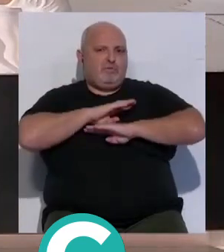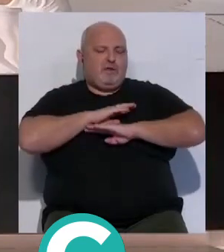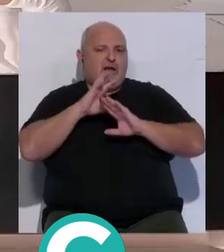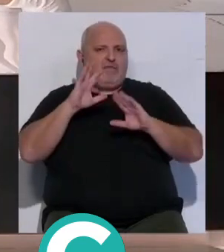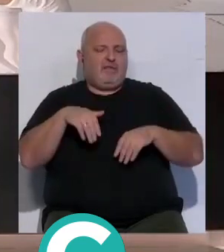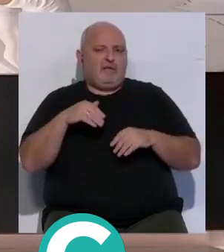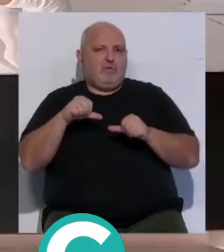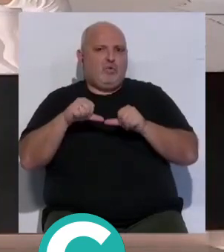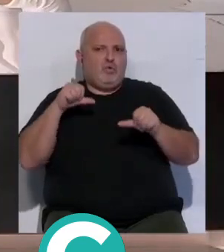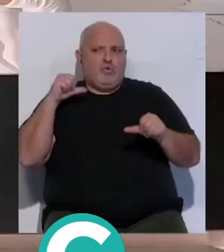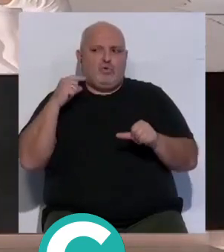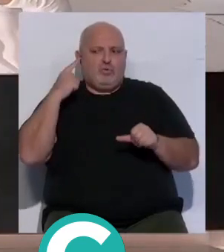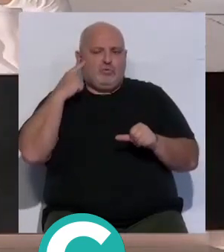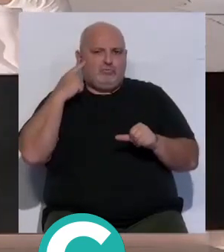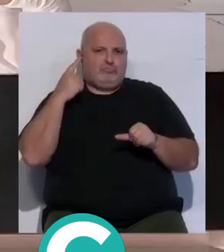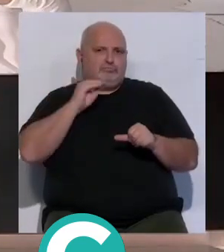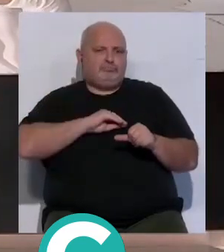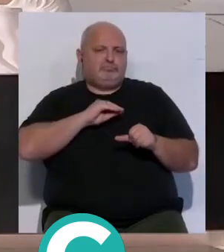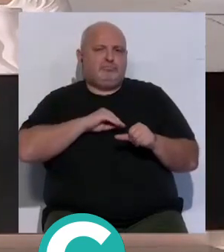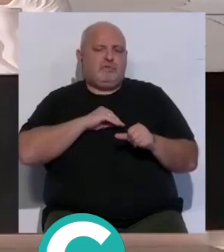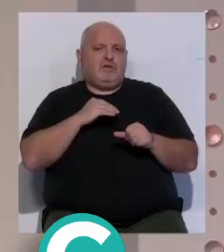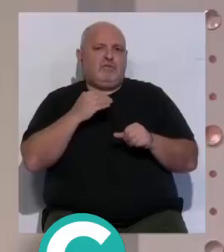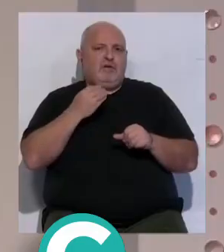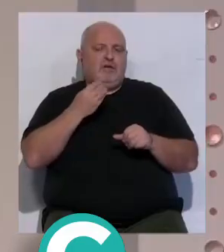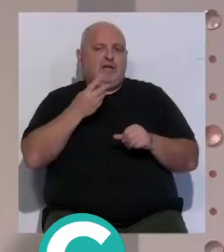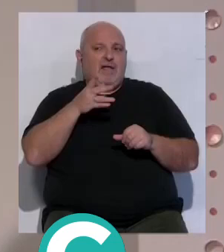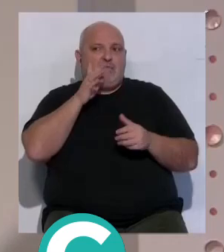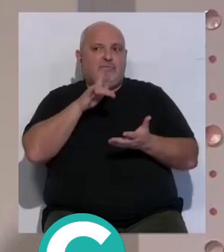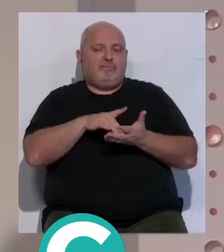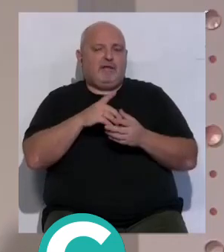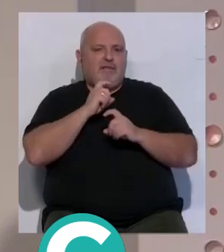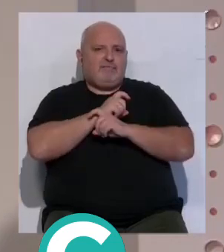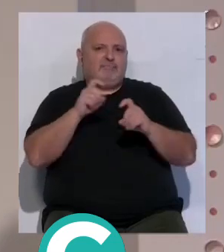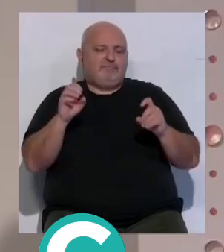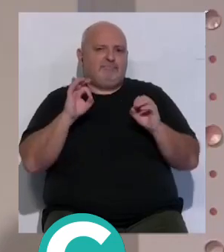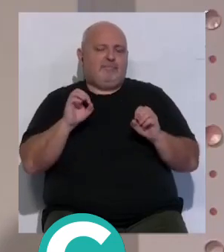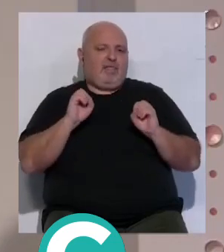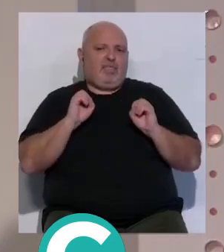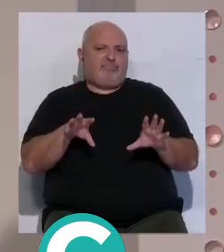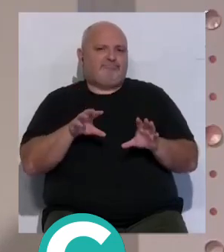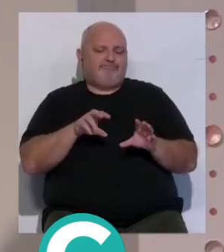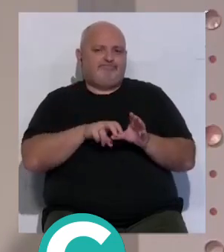con una trayectoria muy dilatada en el fútbol español que ha anunciado que Mira así que desde